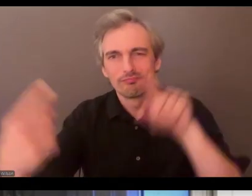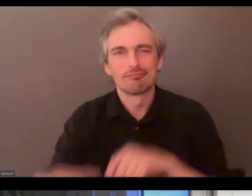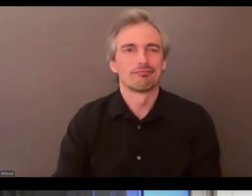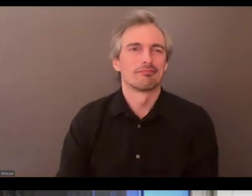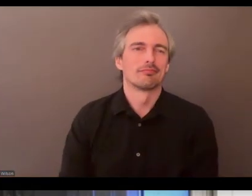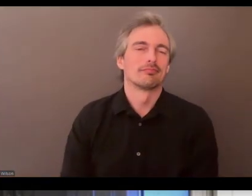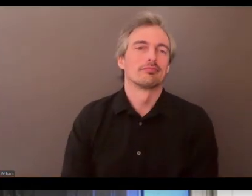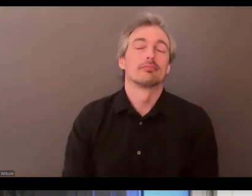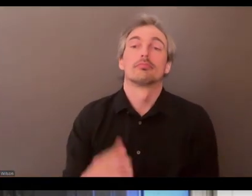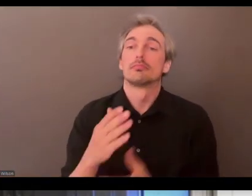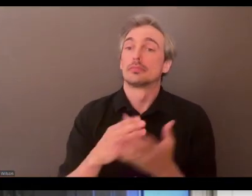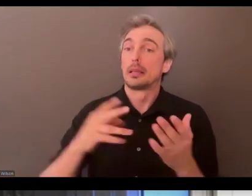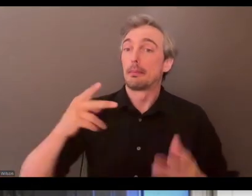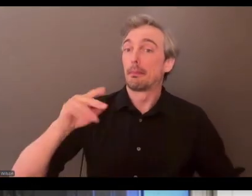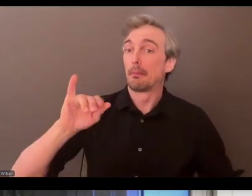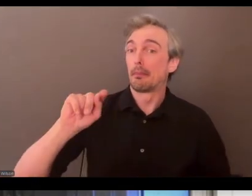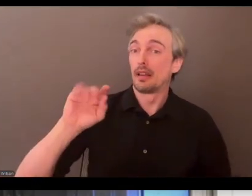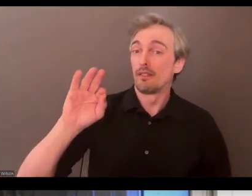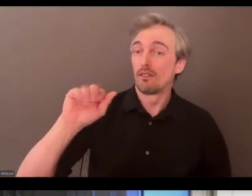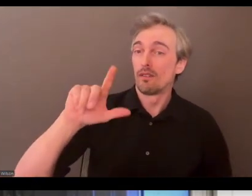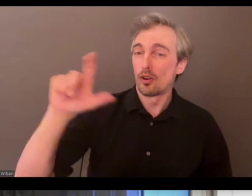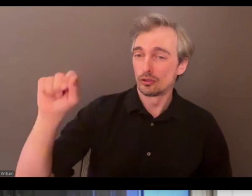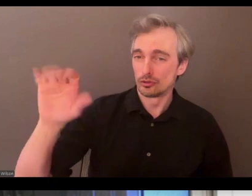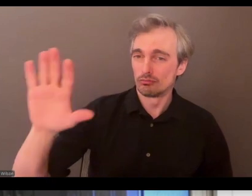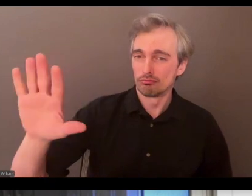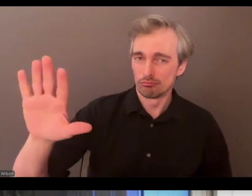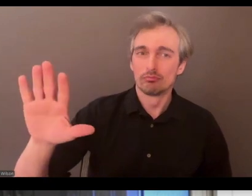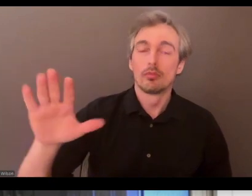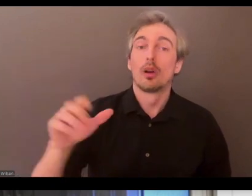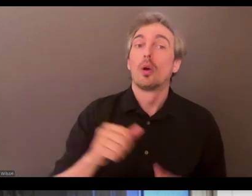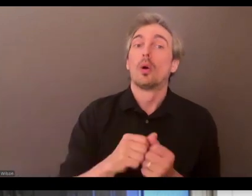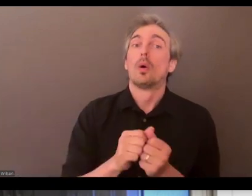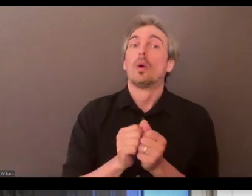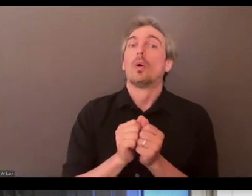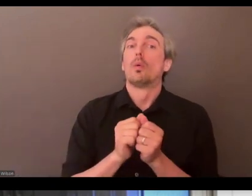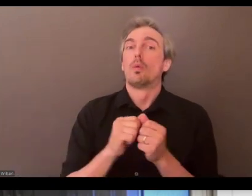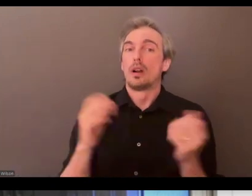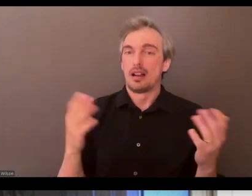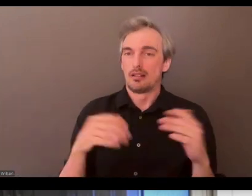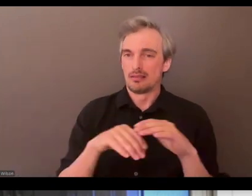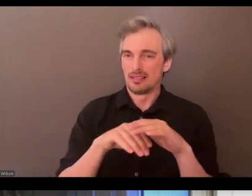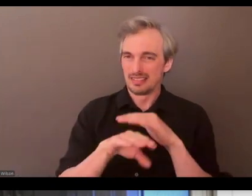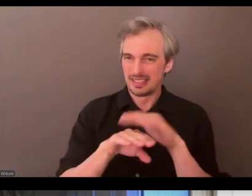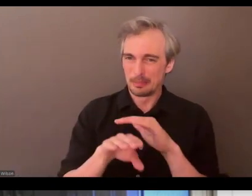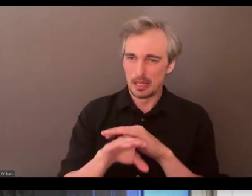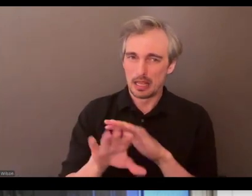アクセシビリティがないと、いわゆる「視覚的ノイズ」が多くなってしまうことがあります。